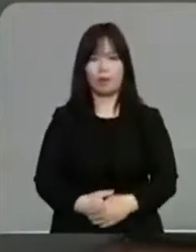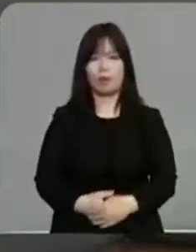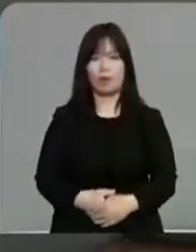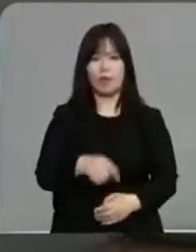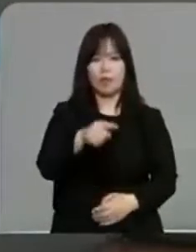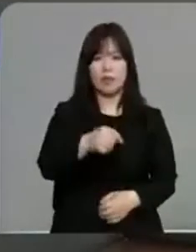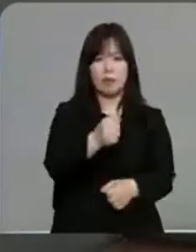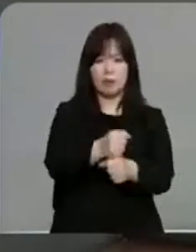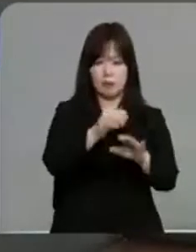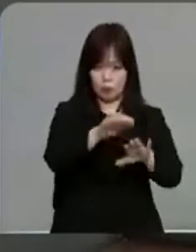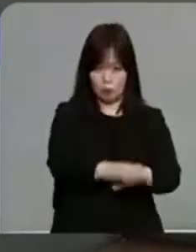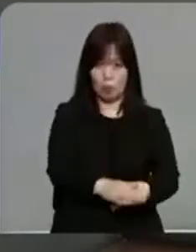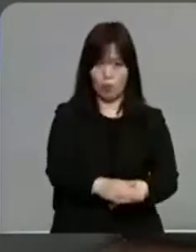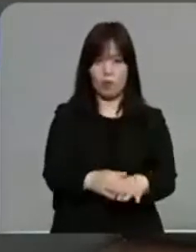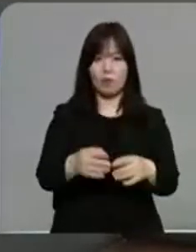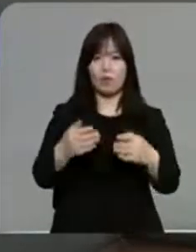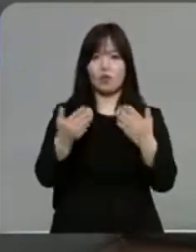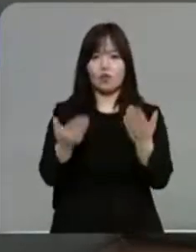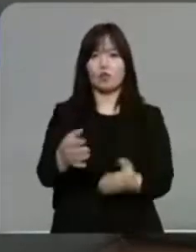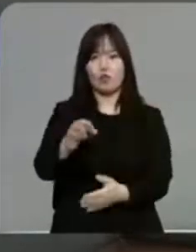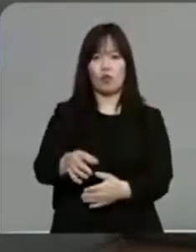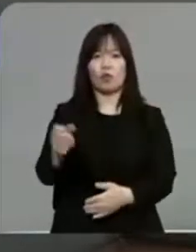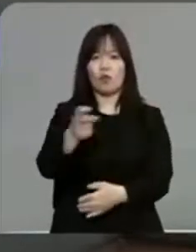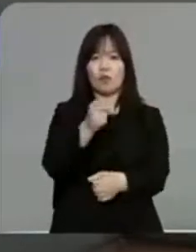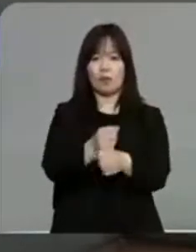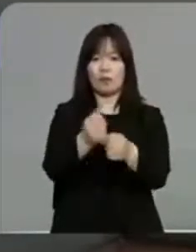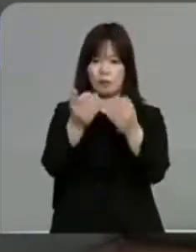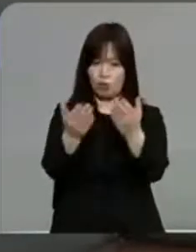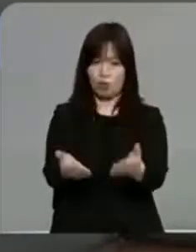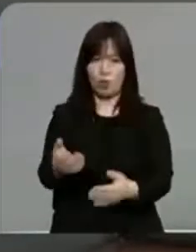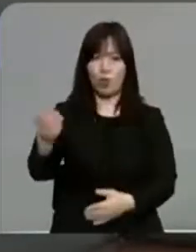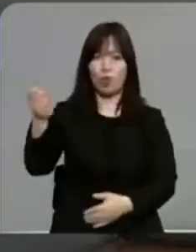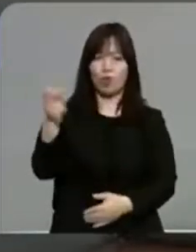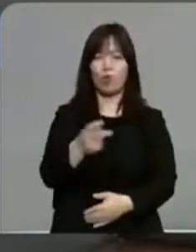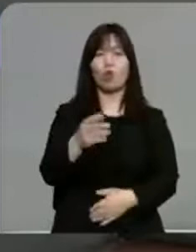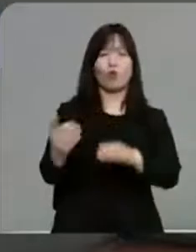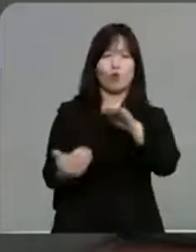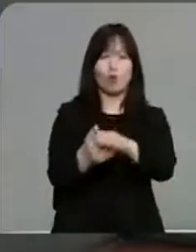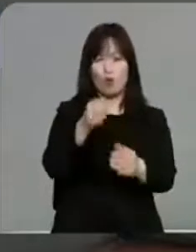하고 생태문화공간으로 재탄생 시키고 또한 최고의 명품 자전거